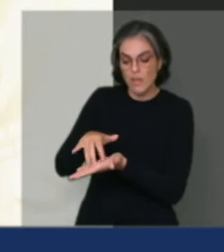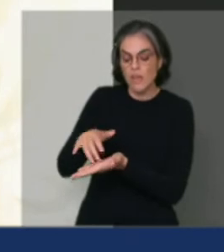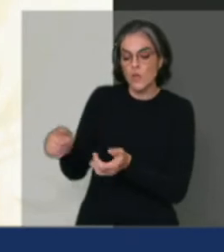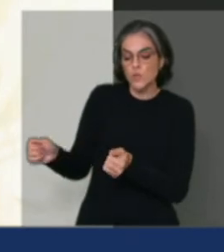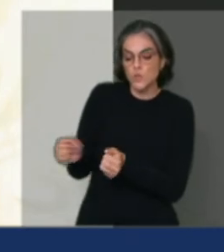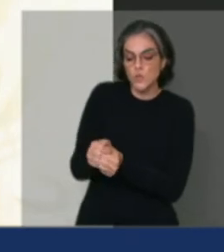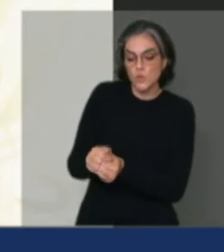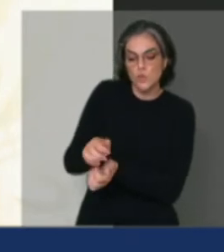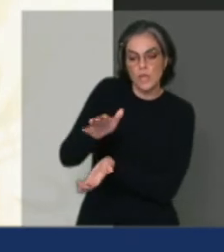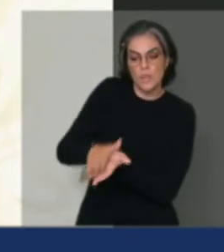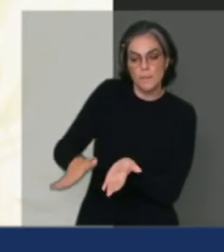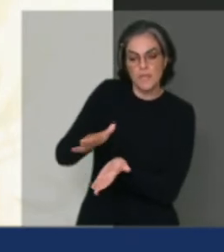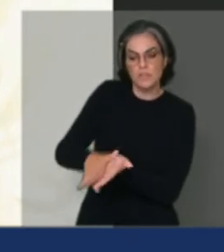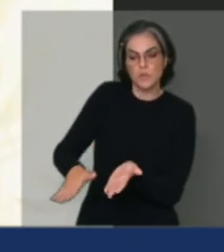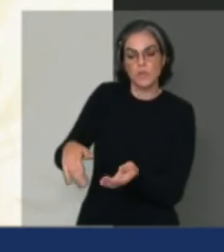IMPRESSORA ACOPLADA PARA QUE O VOTO POSSA SER CONTABILIZADO,